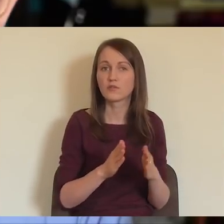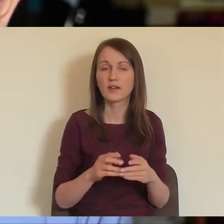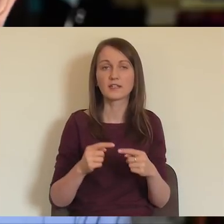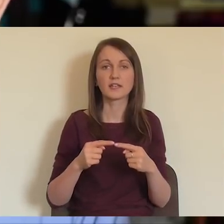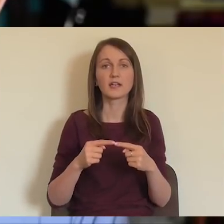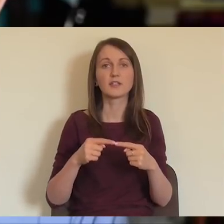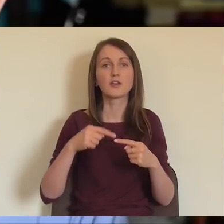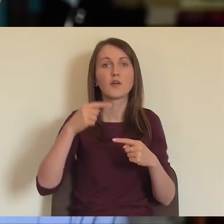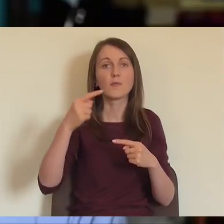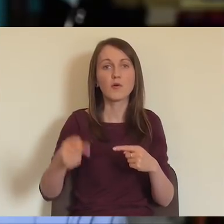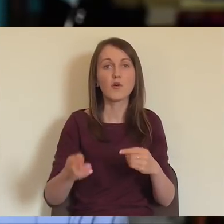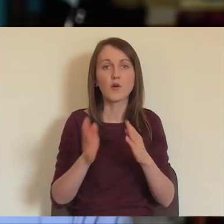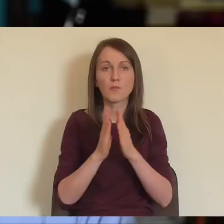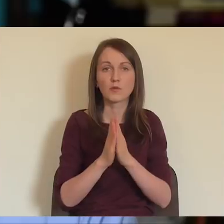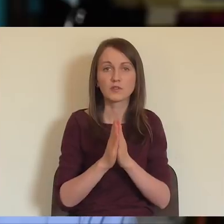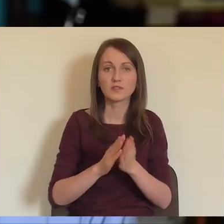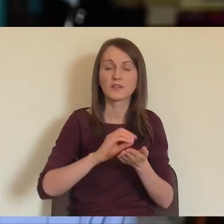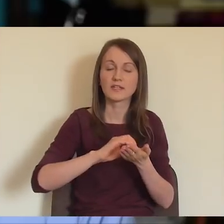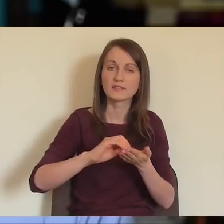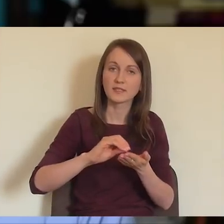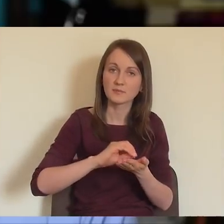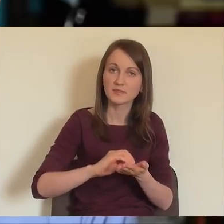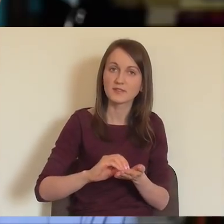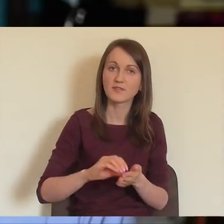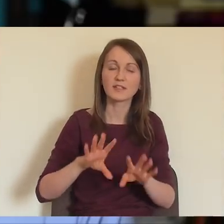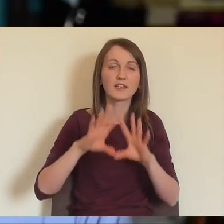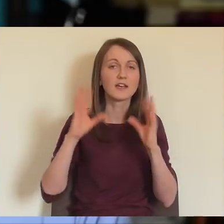i po medytacji nie jest dodatkiem do tego wszystkiego.